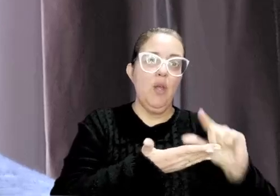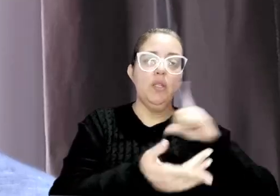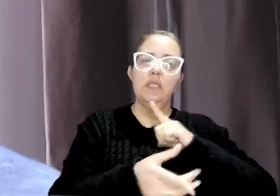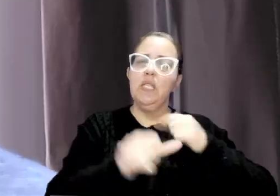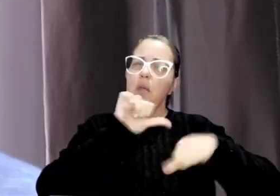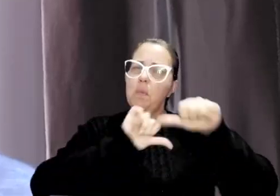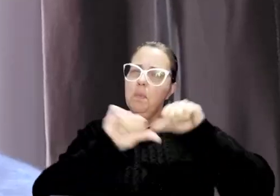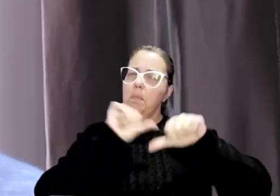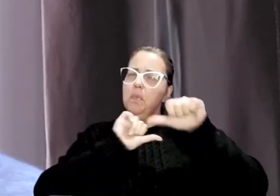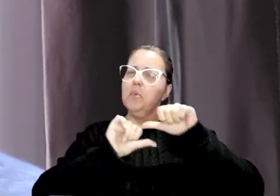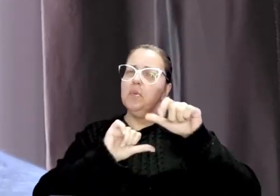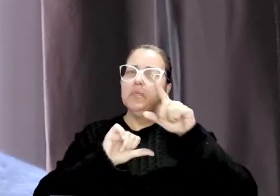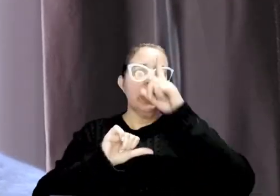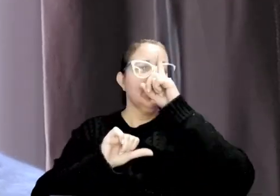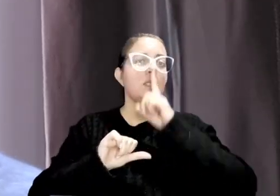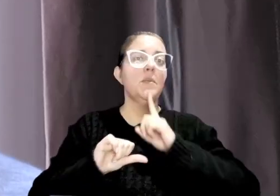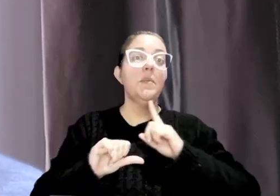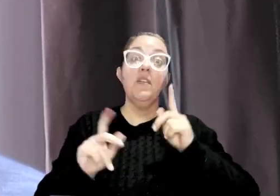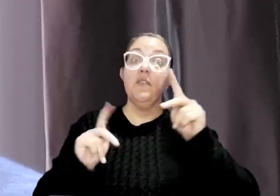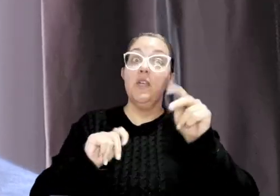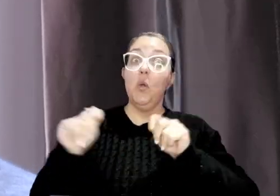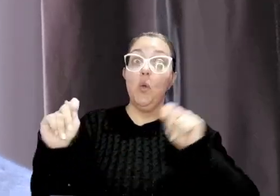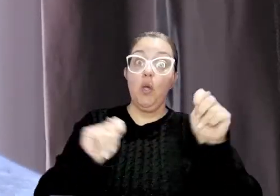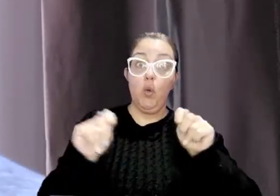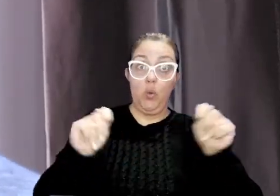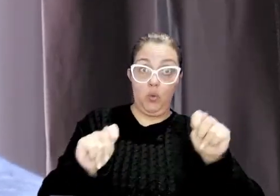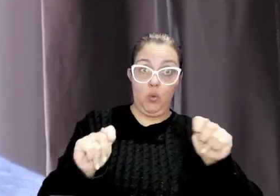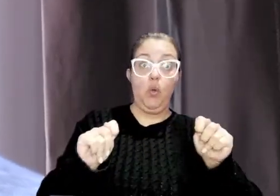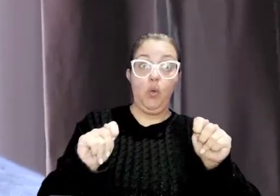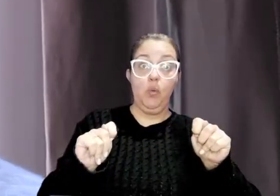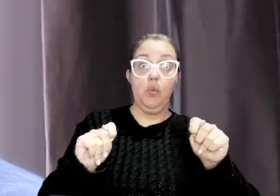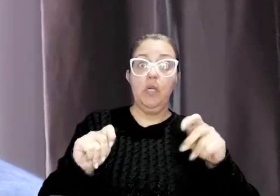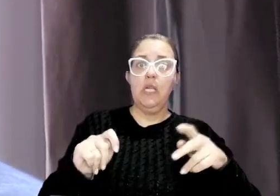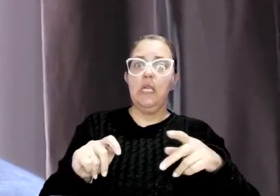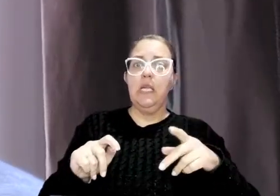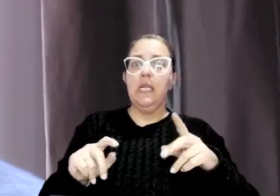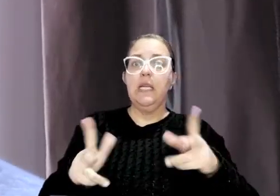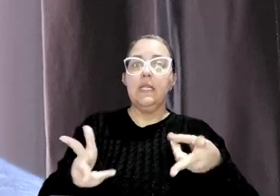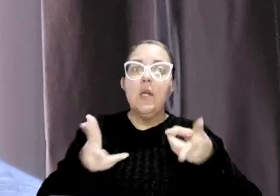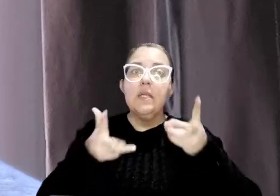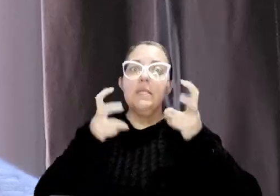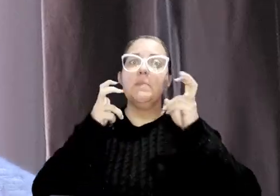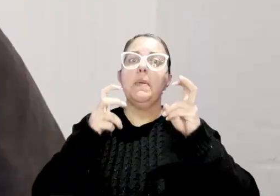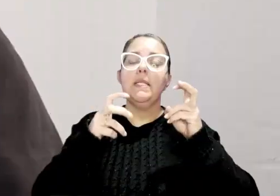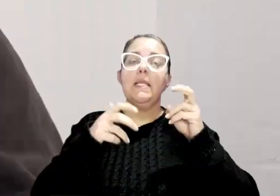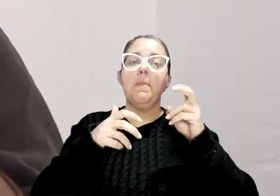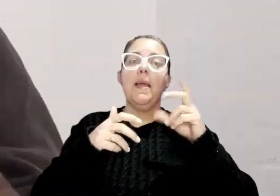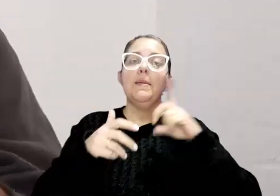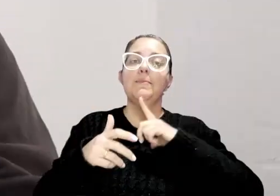e que acaba se traduzindo em maiores pressões sobre territórios tradicionais a gente mapeou